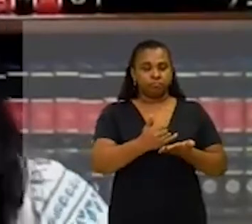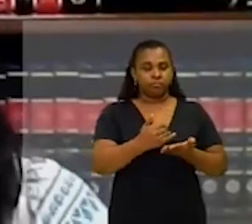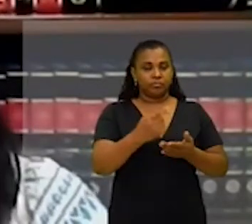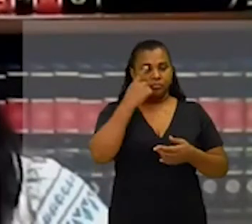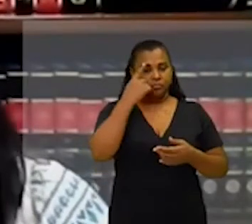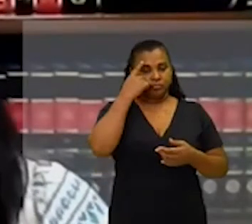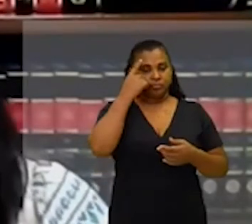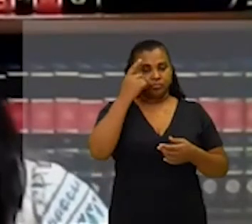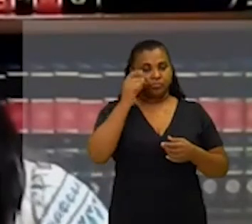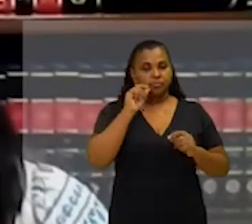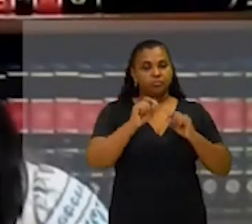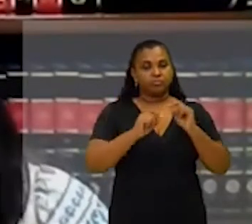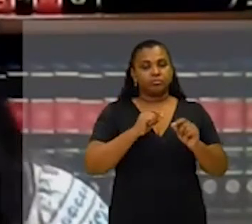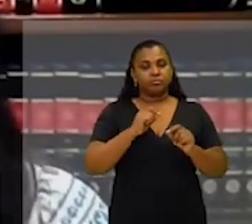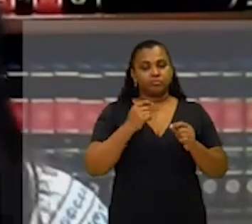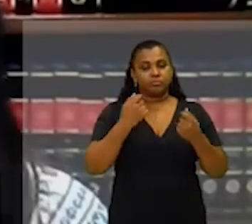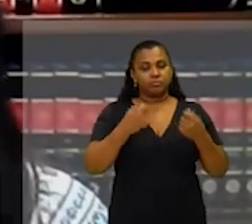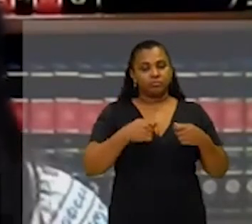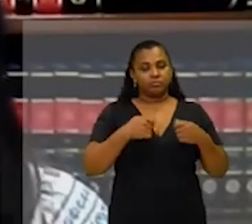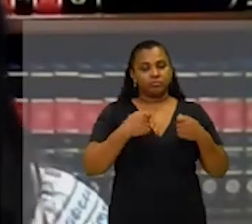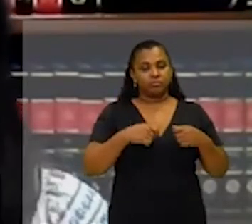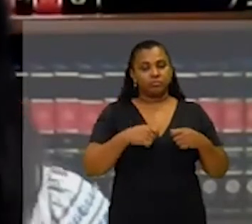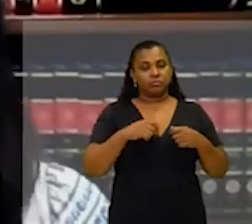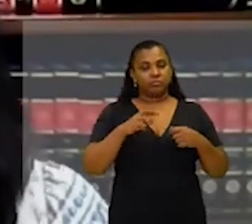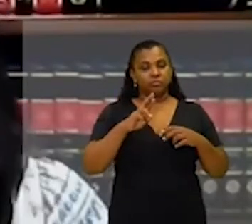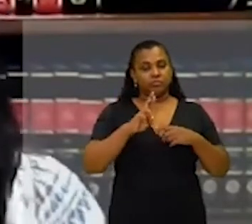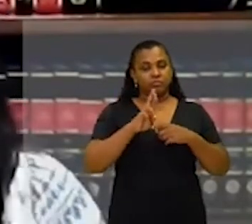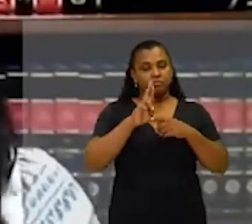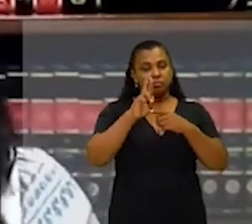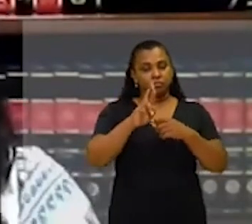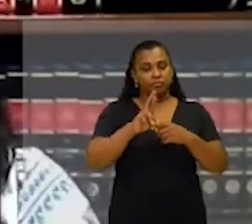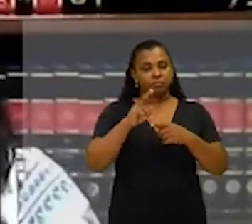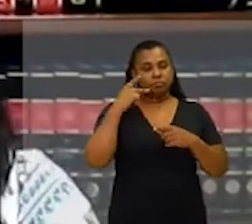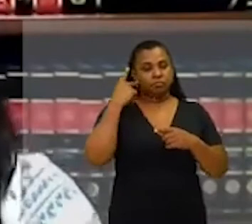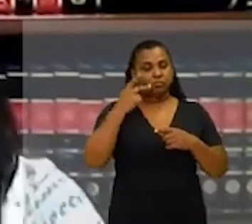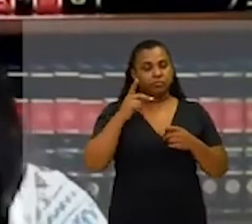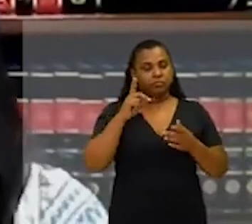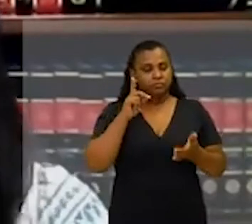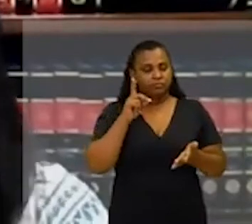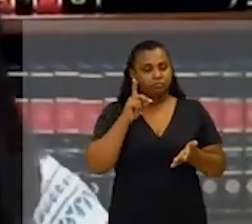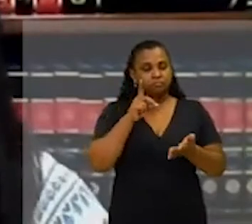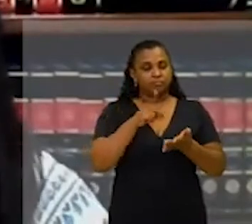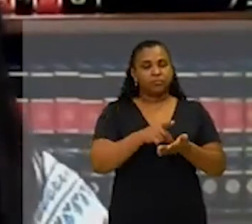gente precisa ter em mente que uma representação política ela efetivamente plural ela é necessário